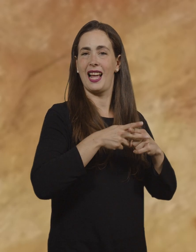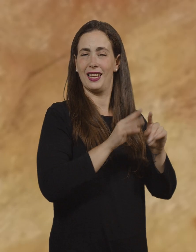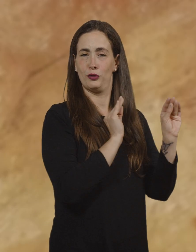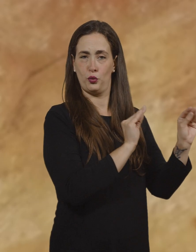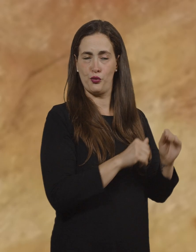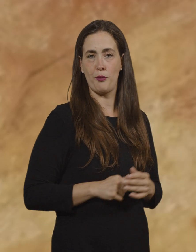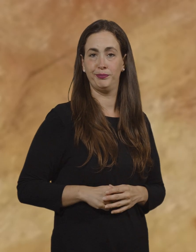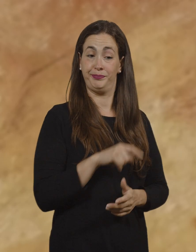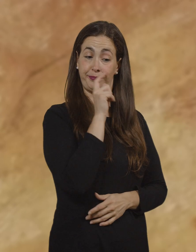El seu Taller.